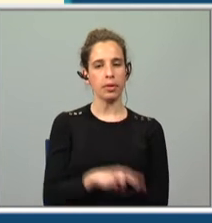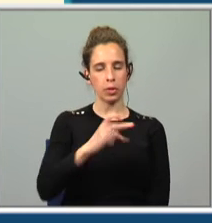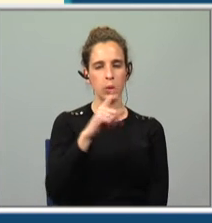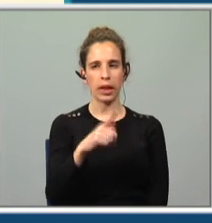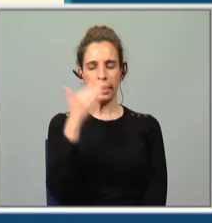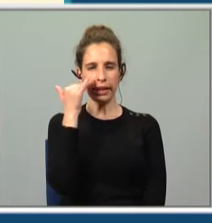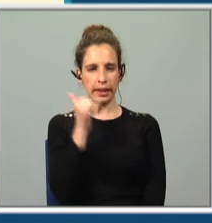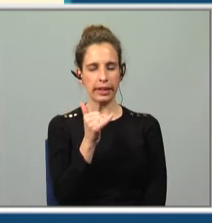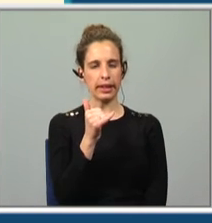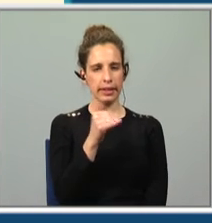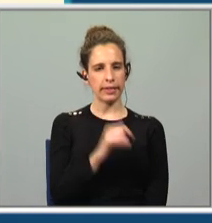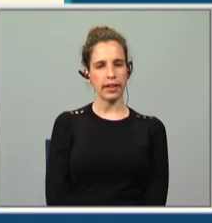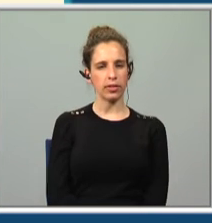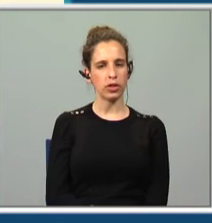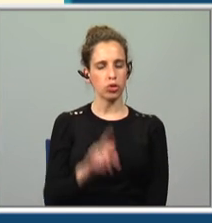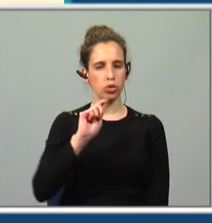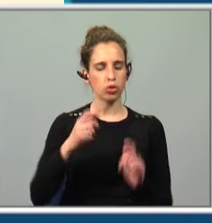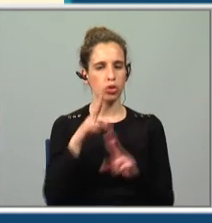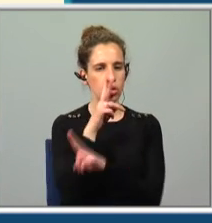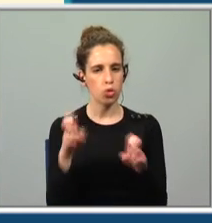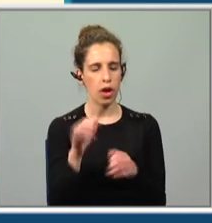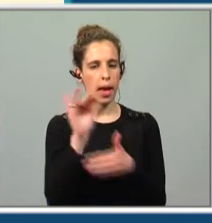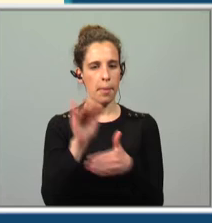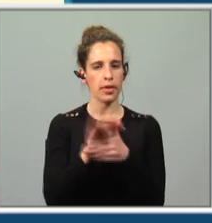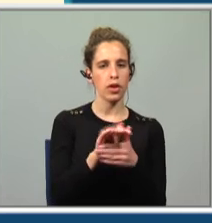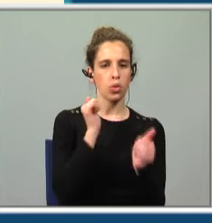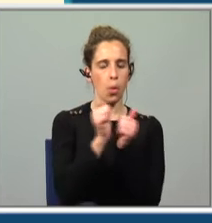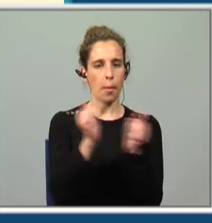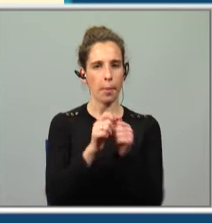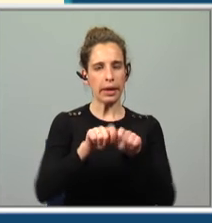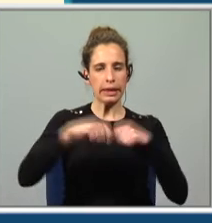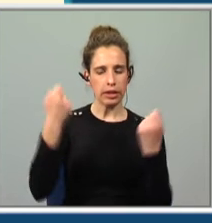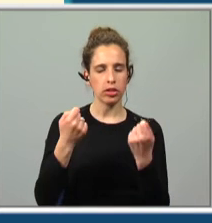a mensagem contida naquilo papel rasgado deixado levar não chegamos mais perto 那張破紙上的信息放手，我們不再靠近